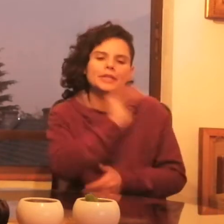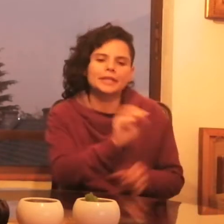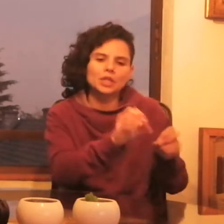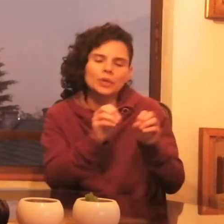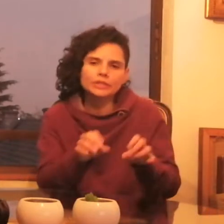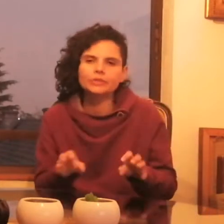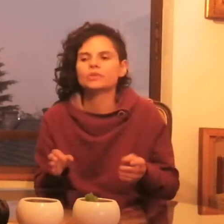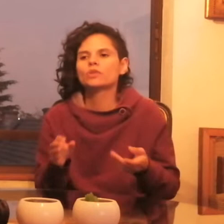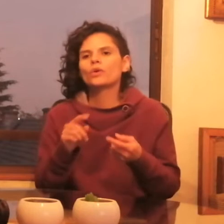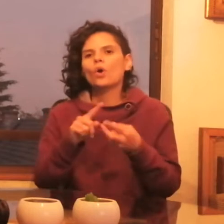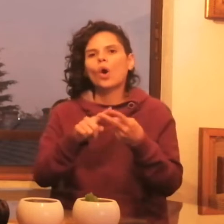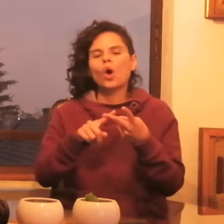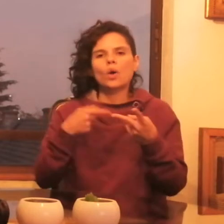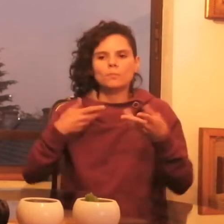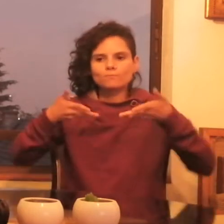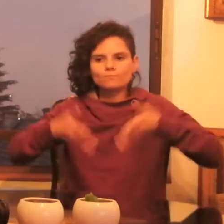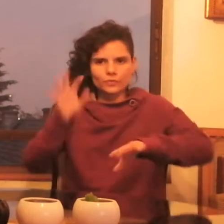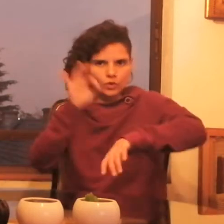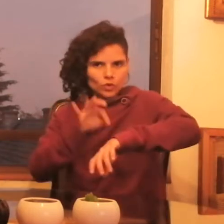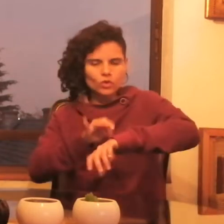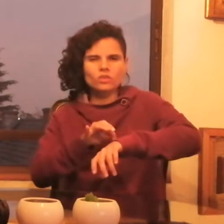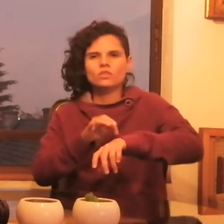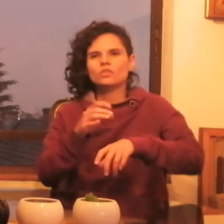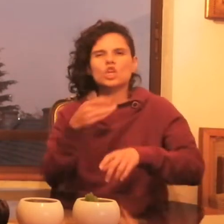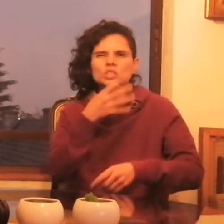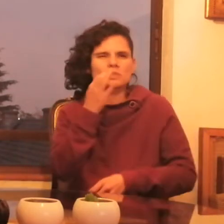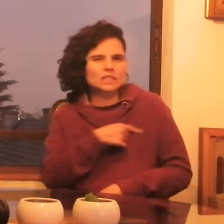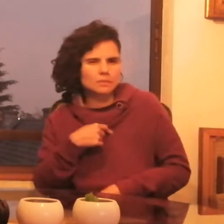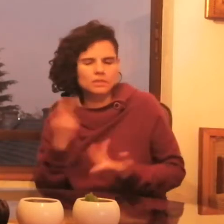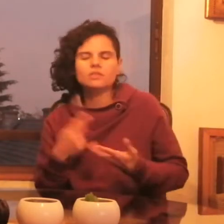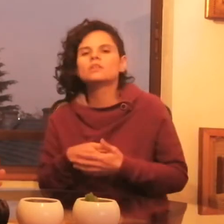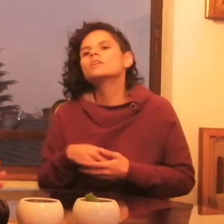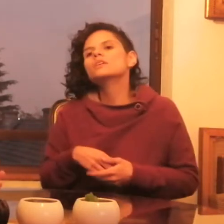matrones no sé como obstetras - independiente que estudien o no estudien una carrera que se